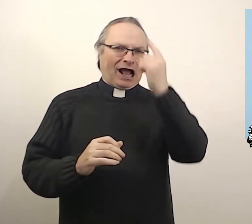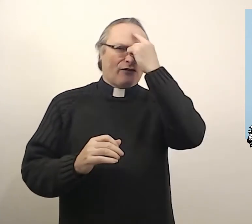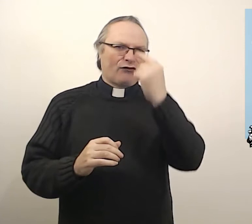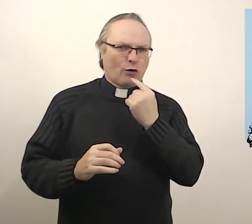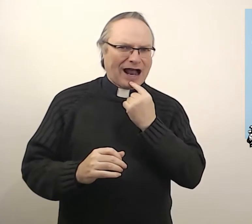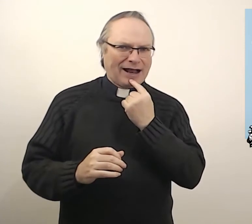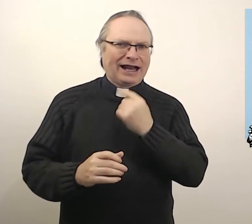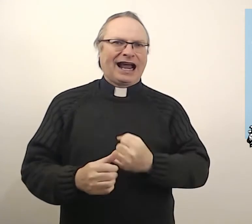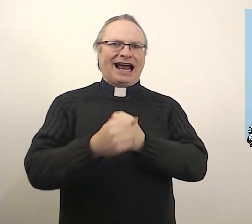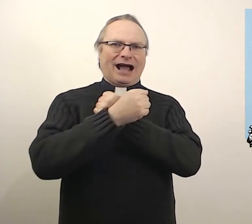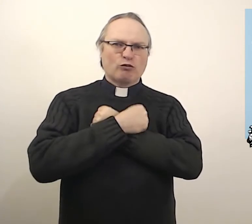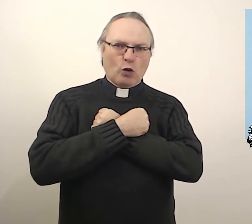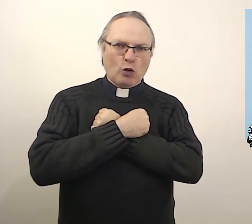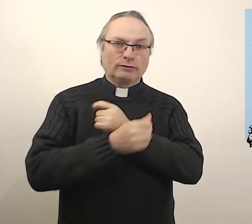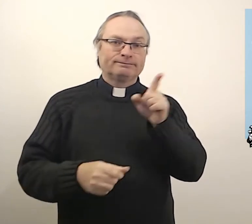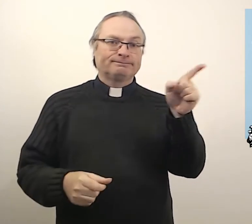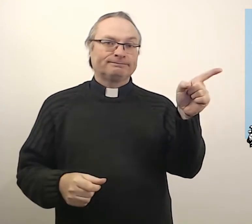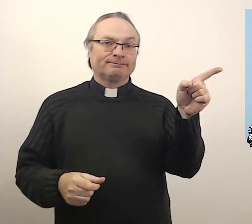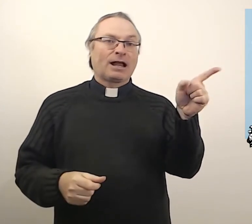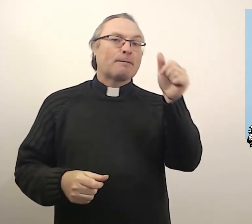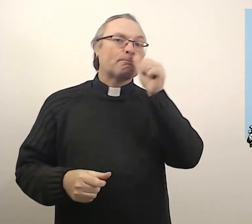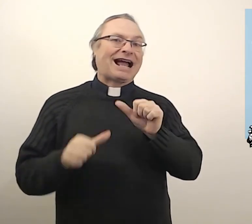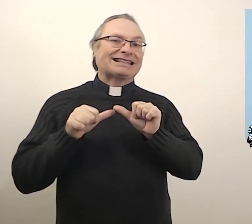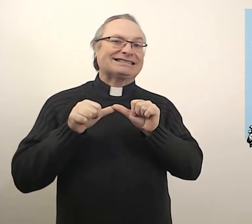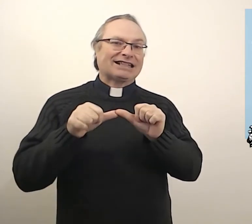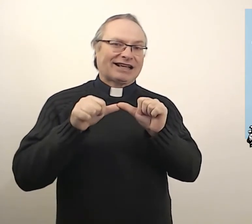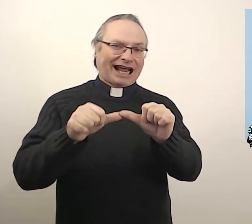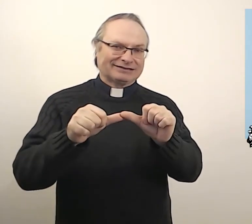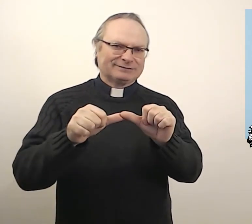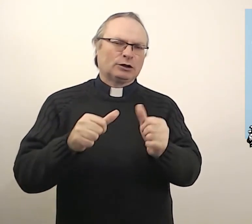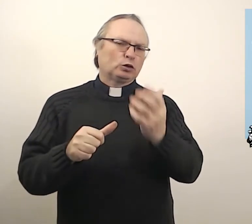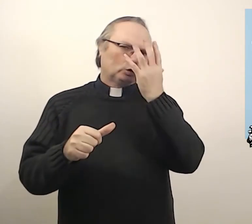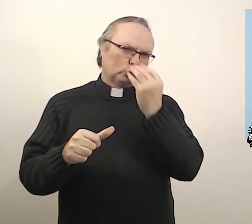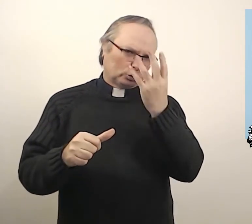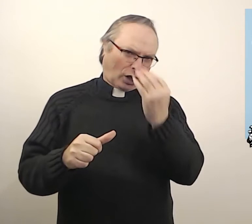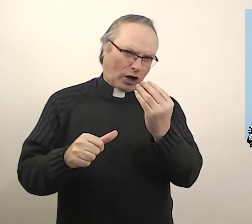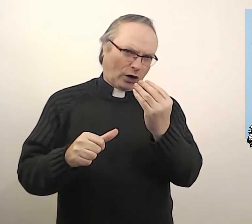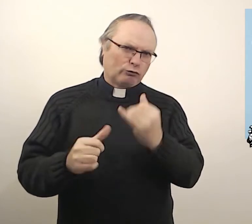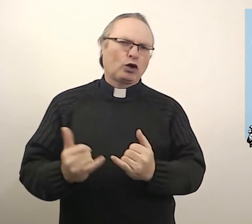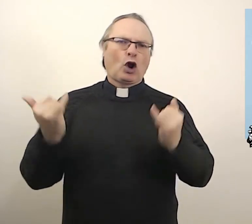la foi, l'amour, la persévérance, la douceur.